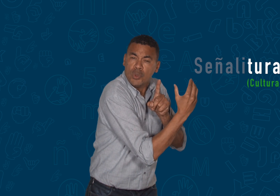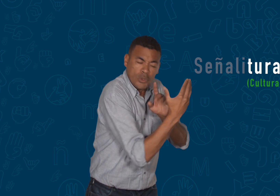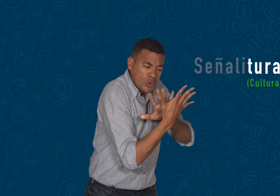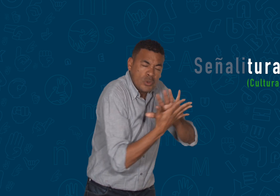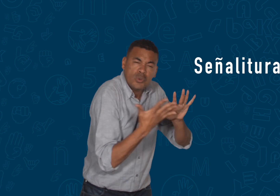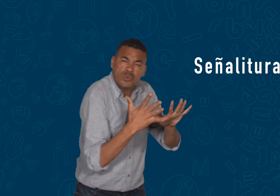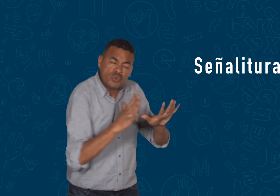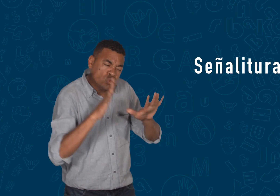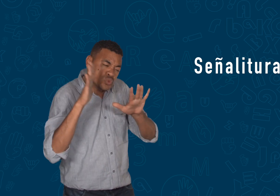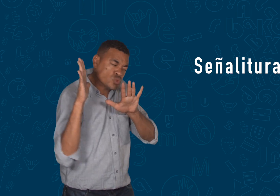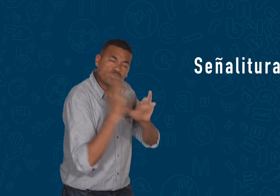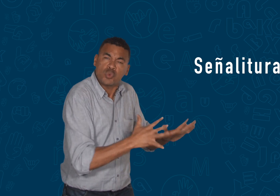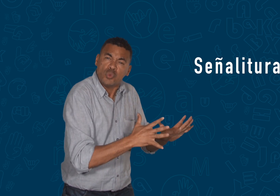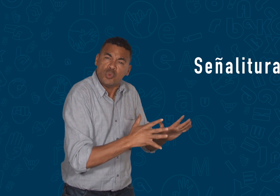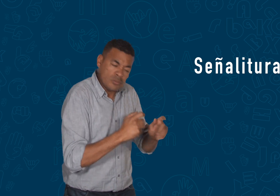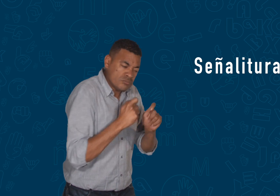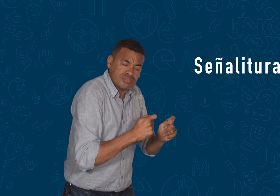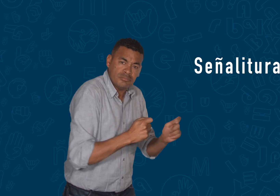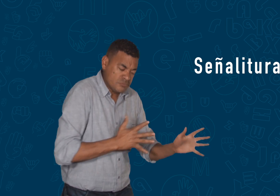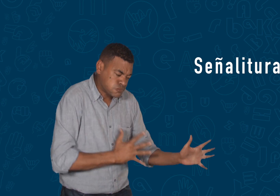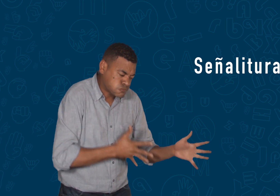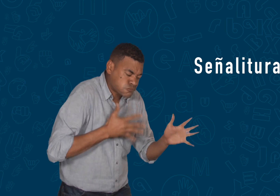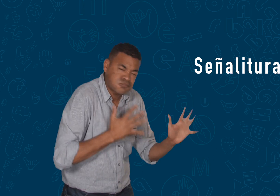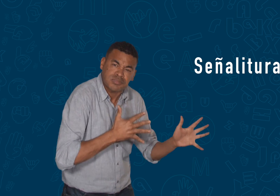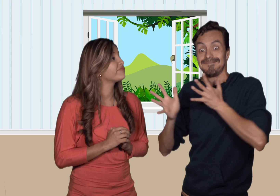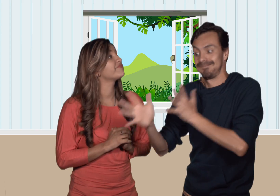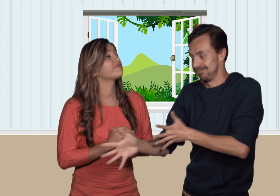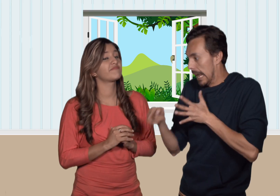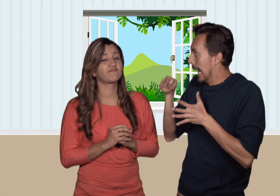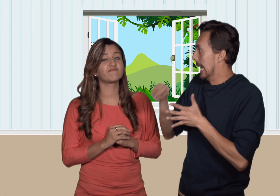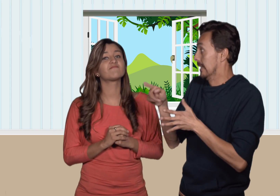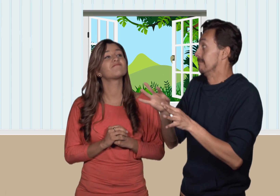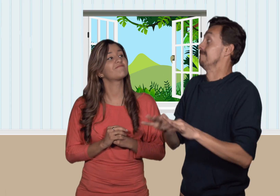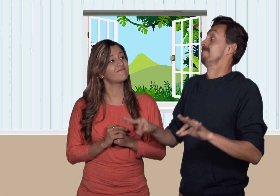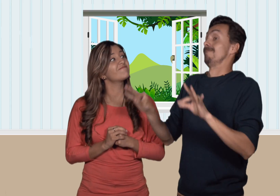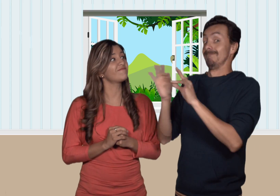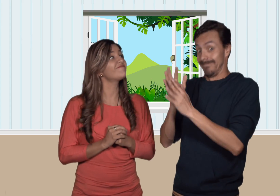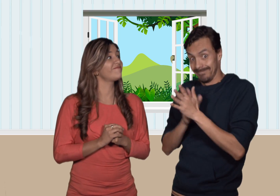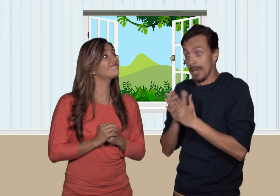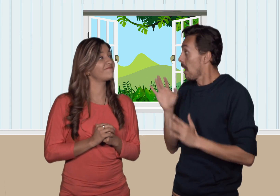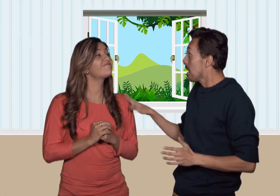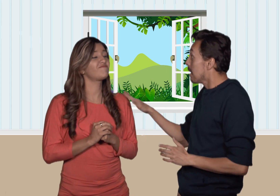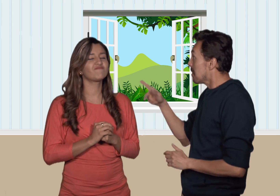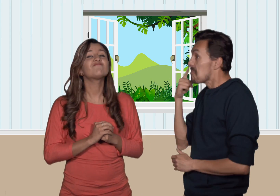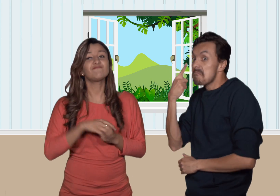A todo lo anterior se le denomina “Señalitura”. La Señalitura es muy importante. ¿Qué tal te pareció el cuento?